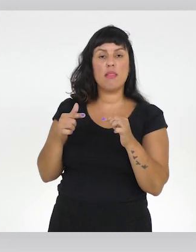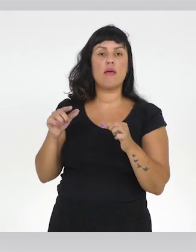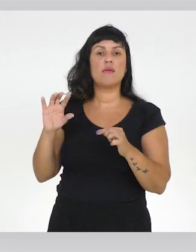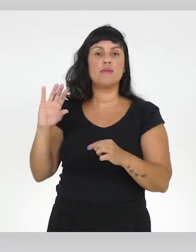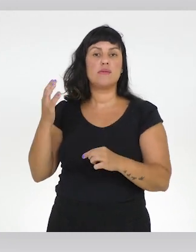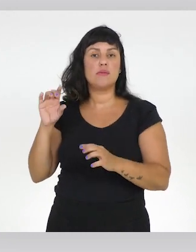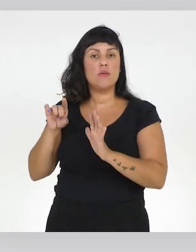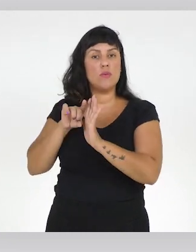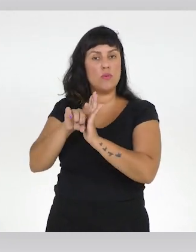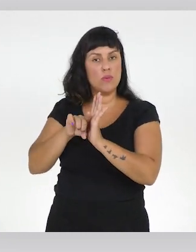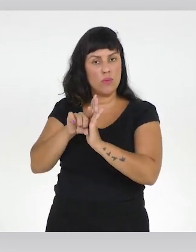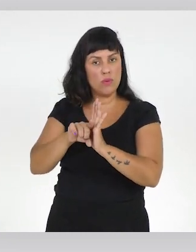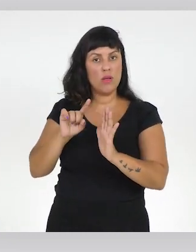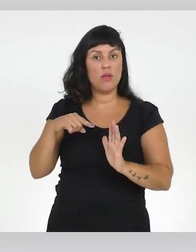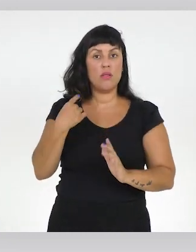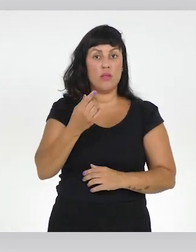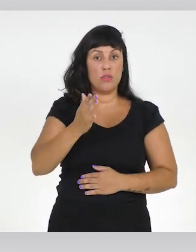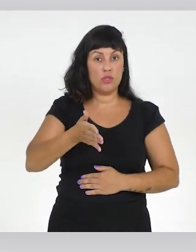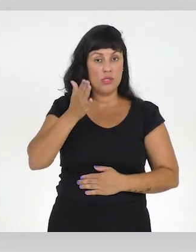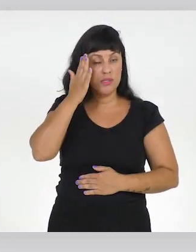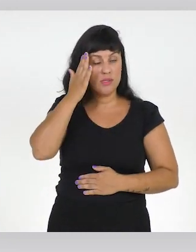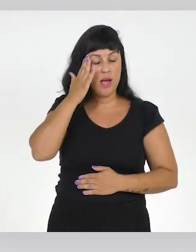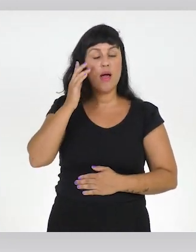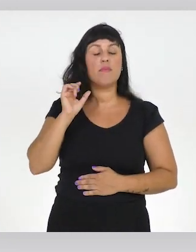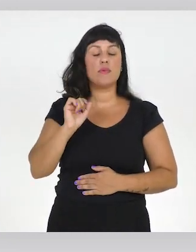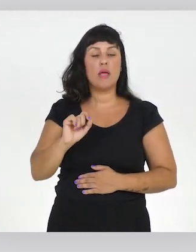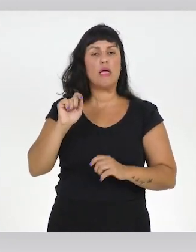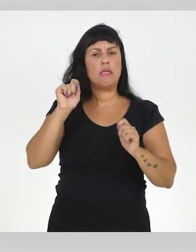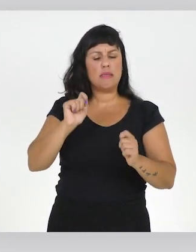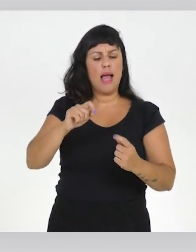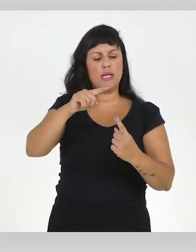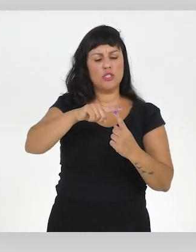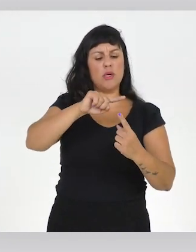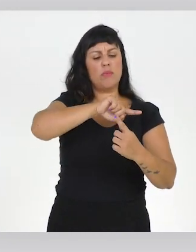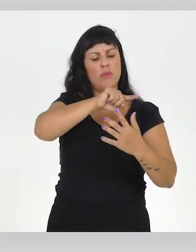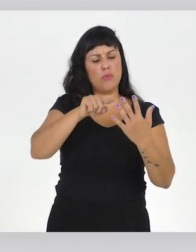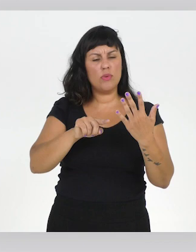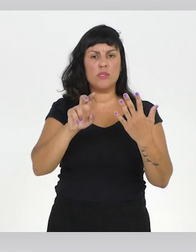categorias de mecanismos que ocasionam a dor. Por exemplo, na dor